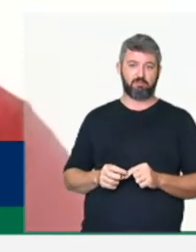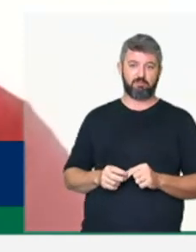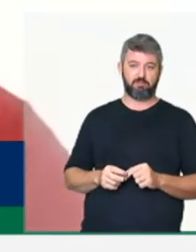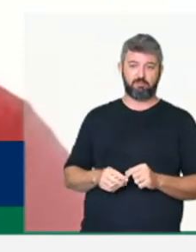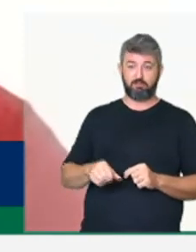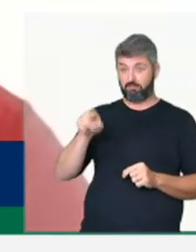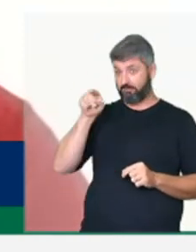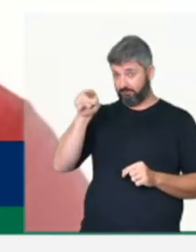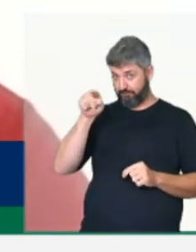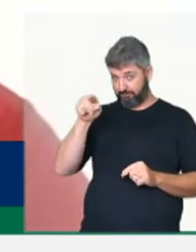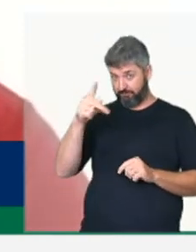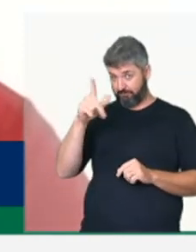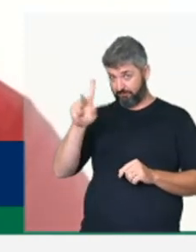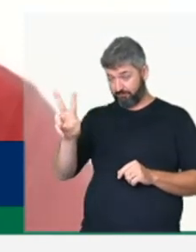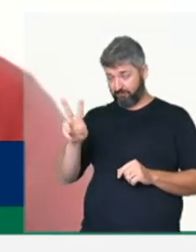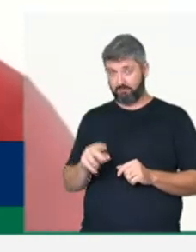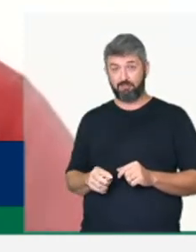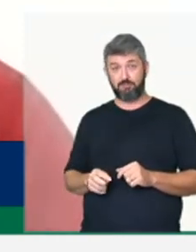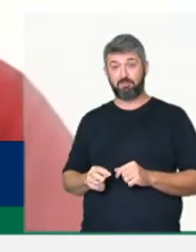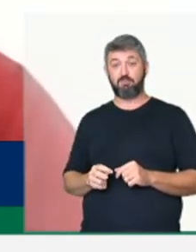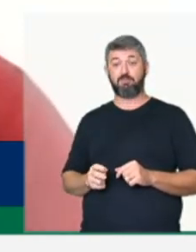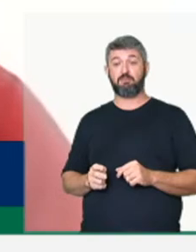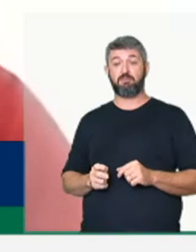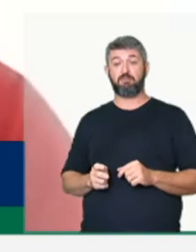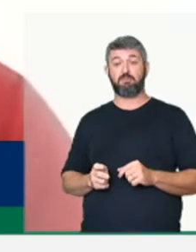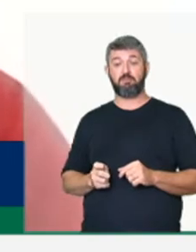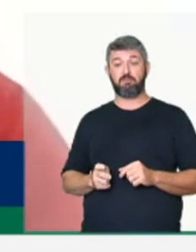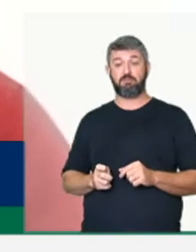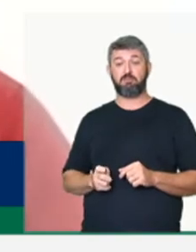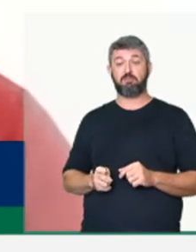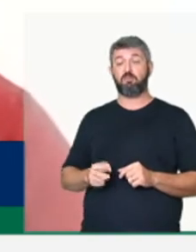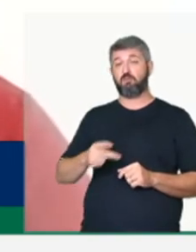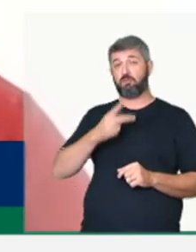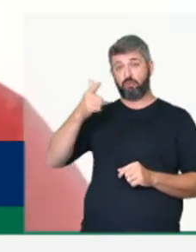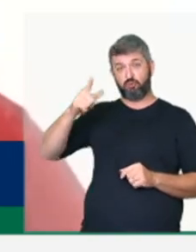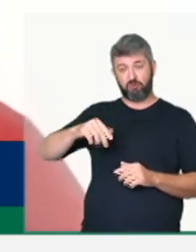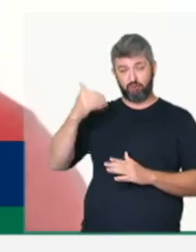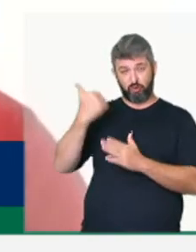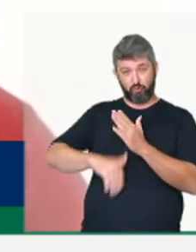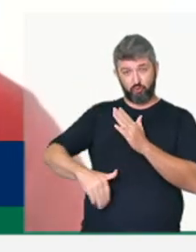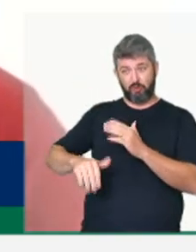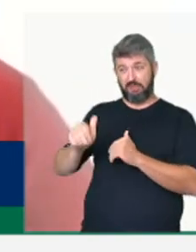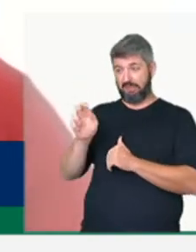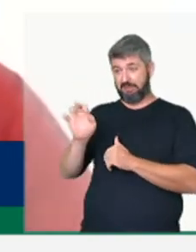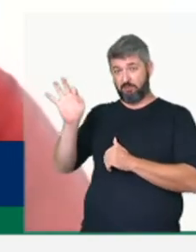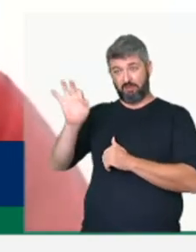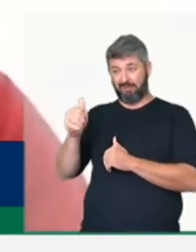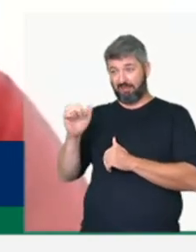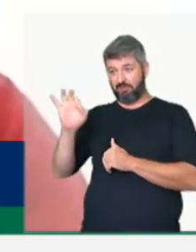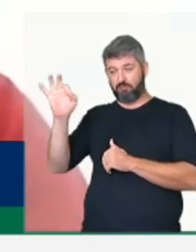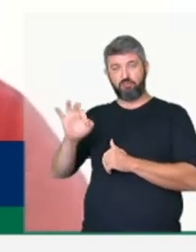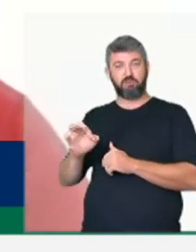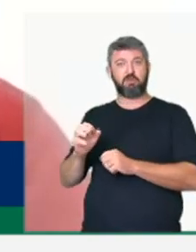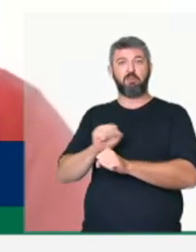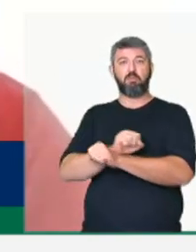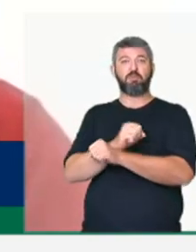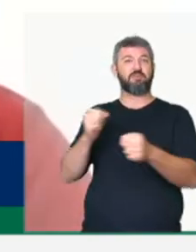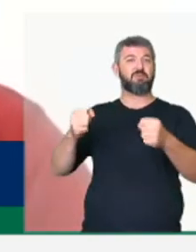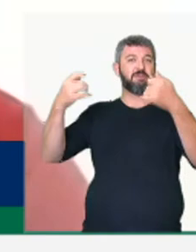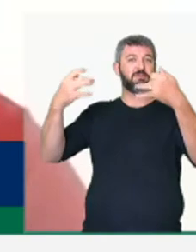NESSE APLICADOS, 70 E 75% 75%, NÓS TEMOS QUE CORRIGIR CORRIGIR. NÃO ACREDITO QUE A ÁREA TÉCNICA DA ECONOMIA,